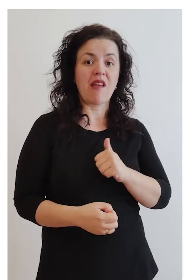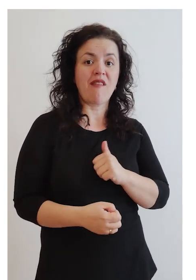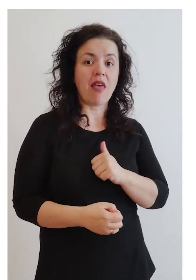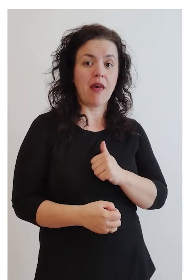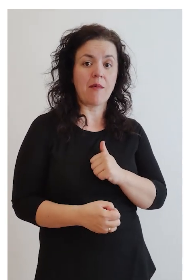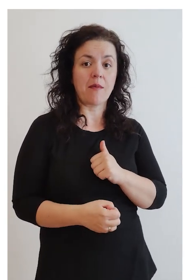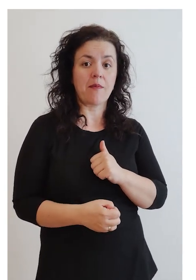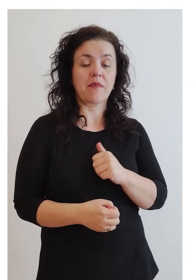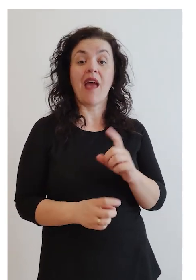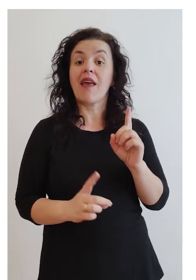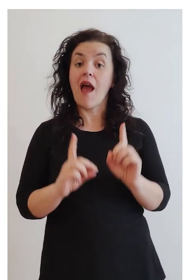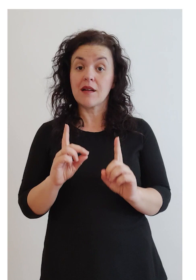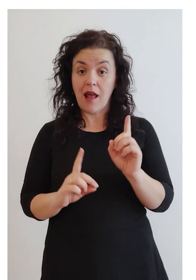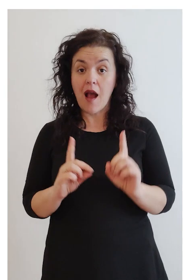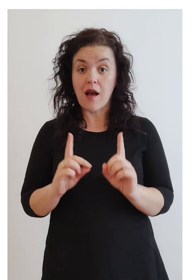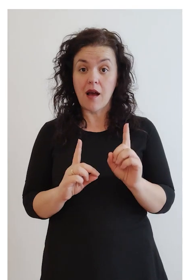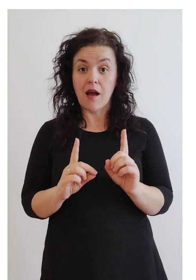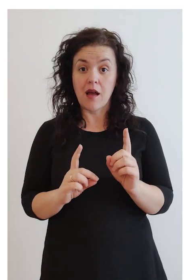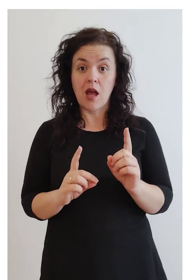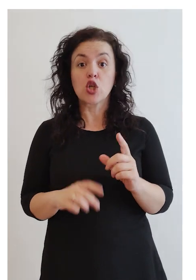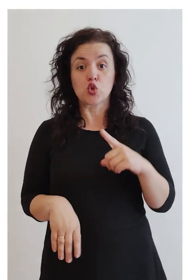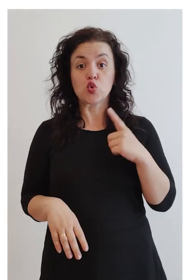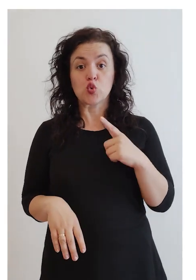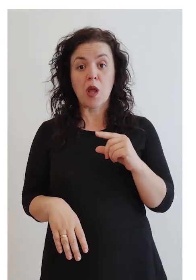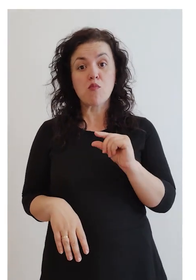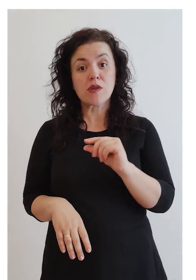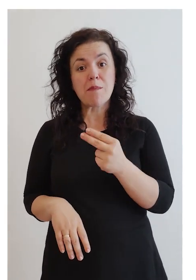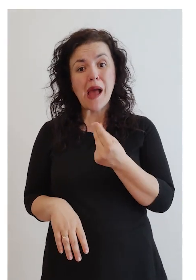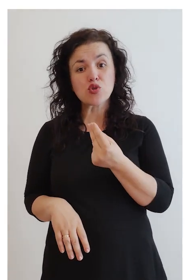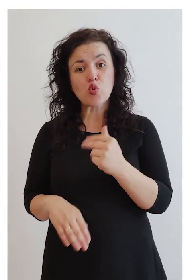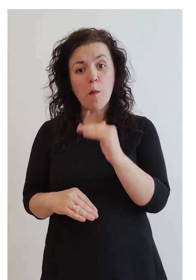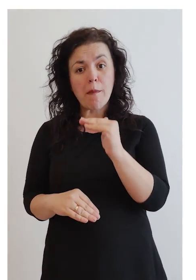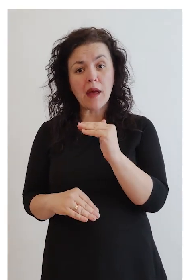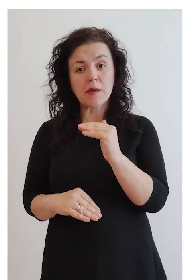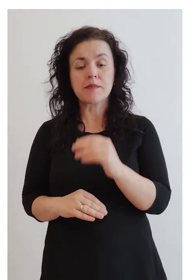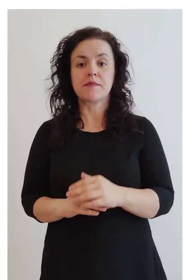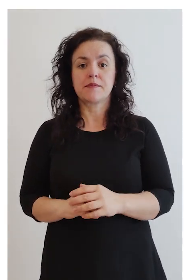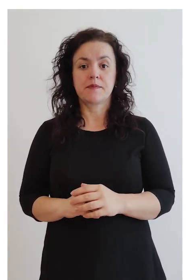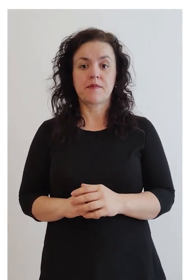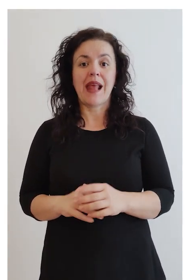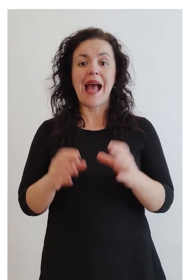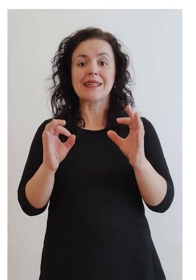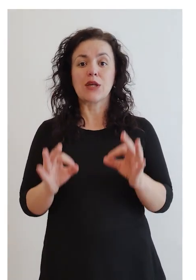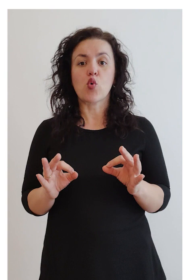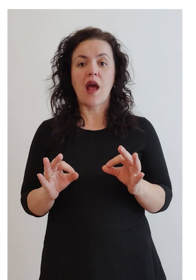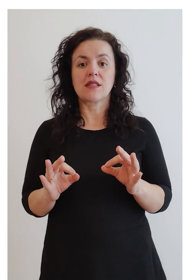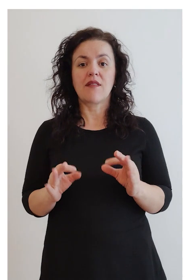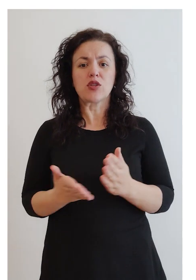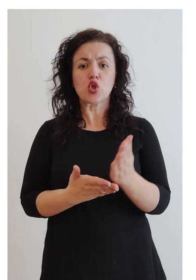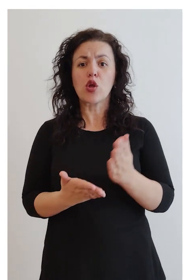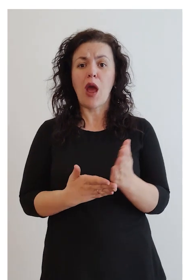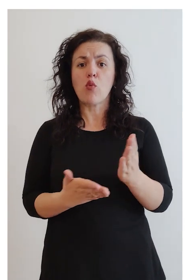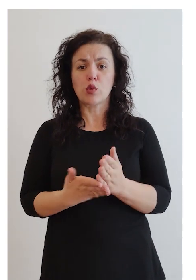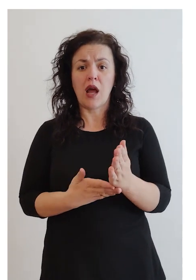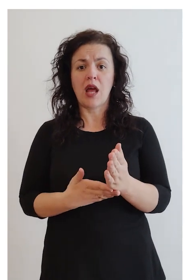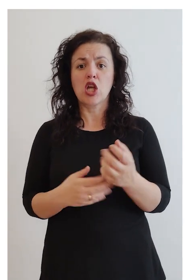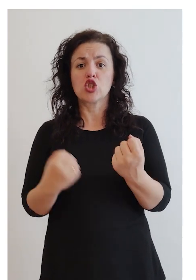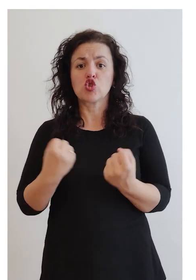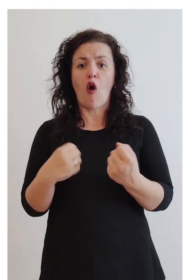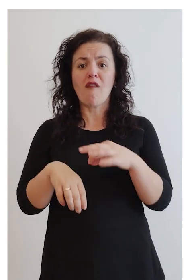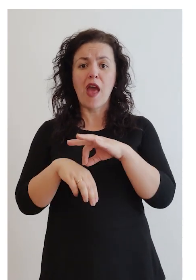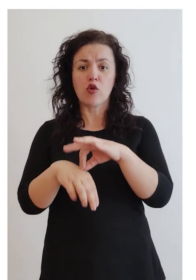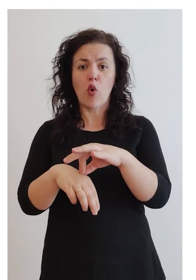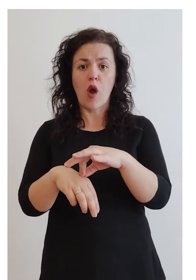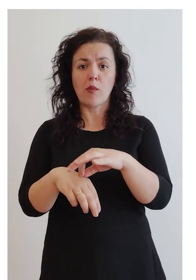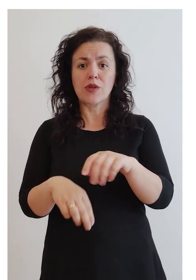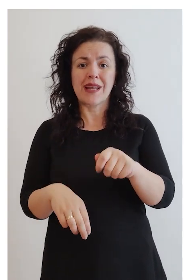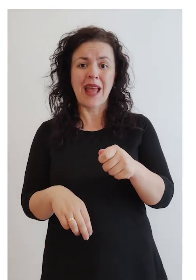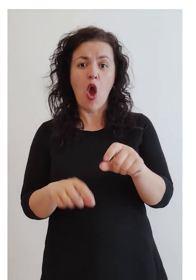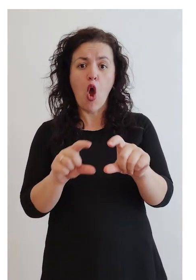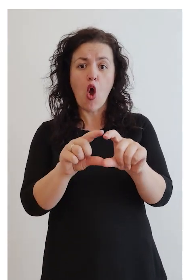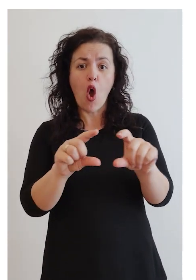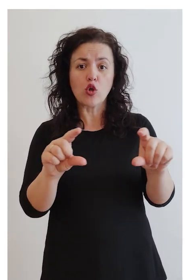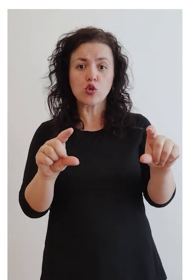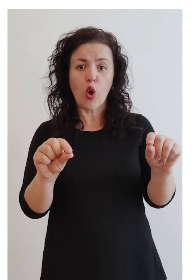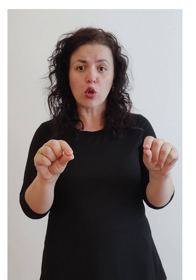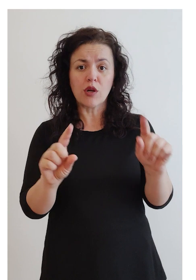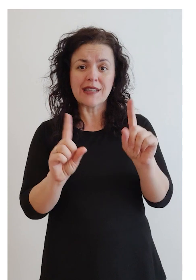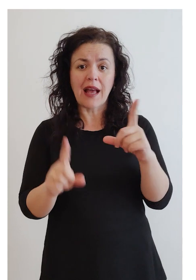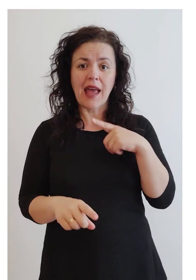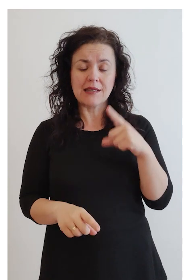Asigurați-vă întotdeauna că șoferul a pornit contorul, dacă există, sau negociați tariful înainte de începerea călătoriei, dacă nu există.